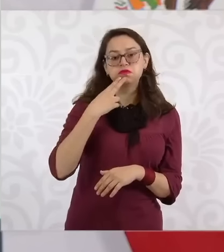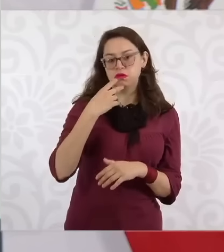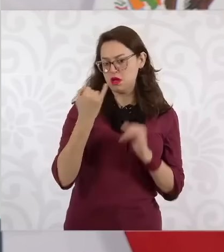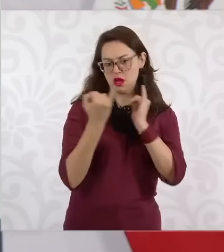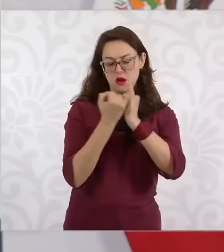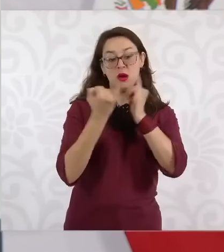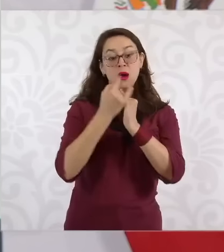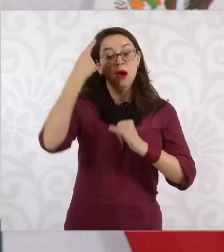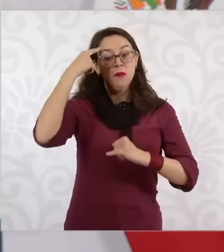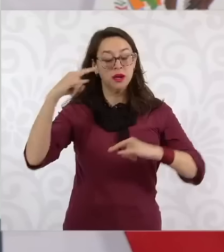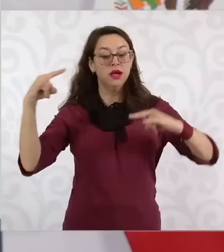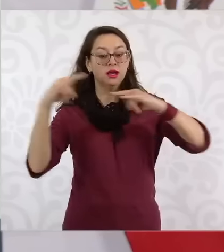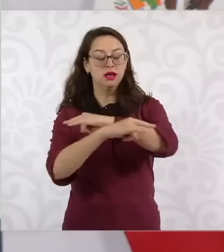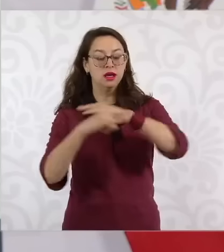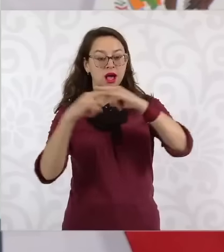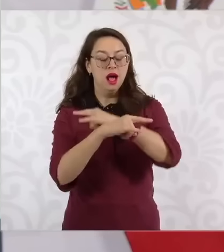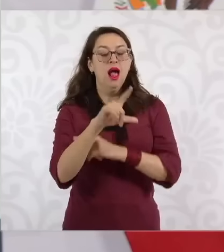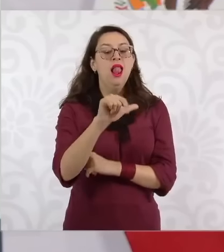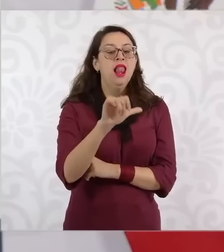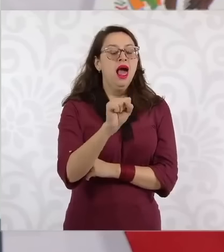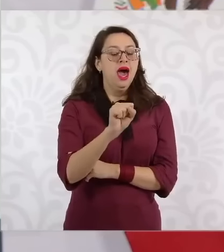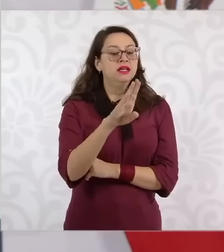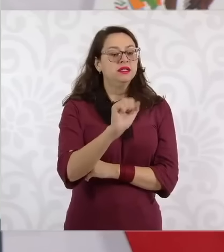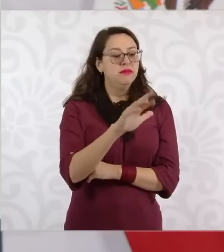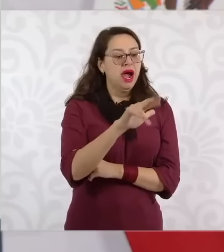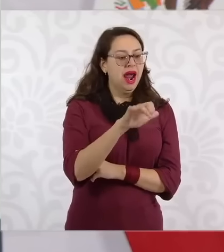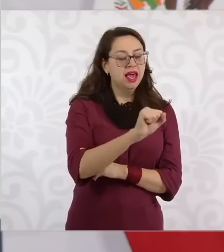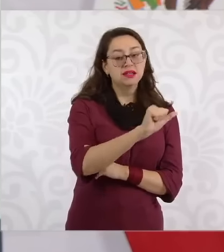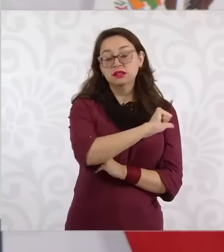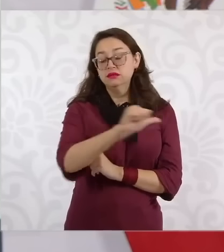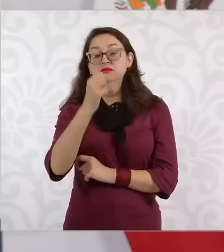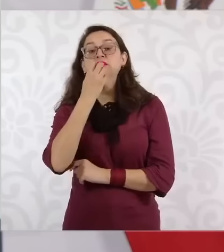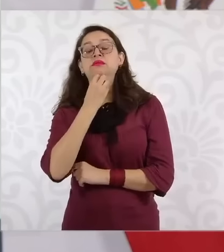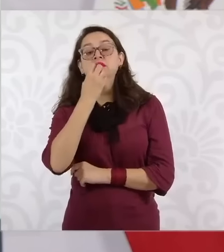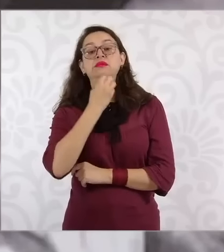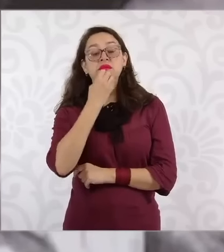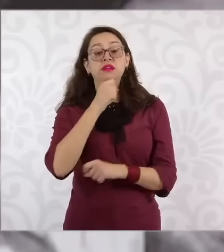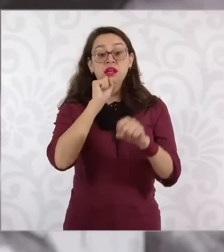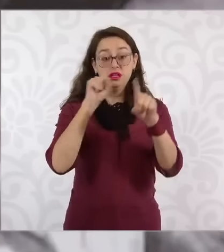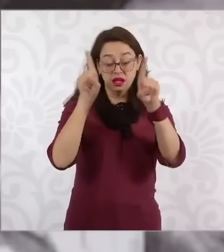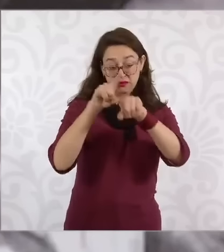ejemplo, como las varas Compostela y Compostela Tepic. Y también se utilizaron para aeropuertos,